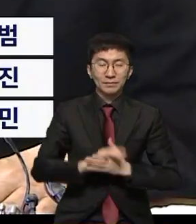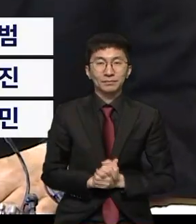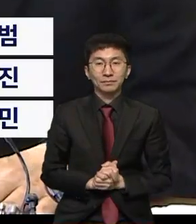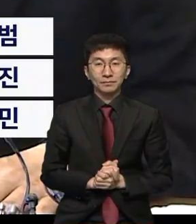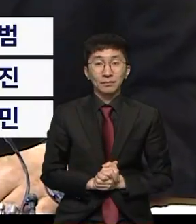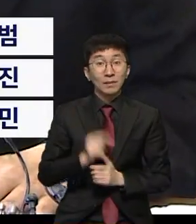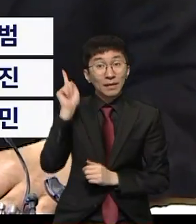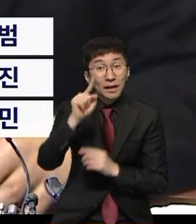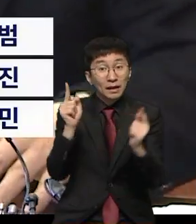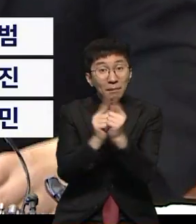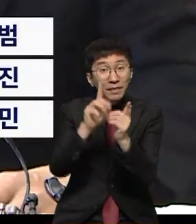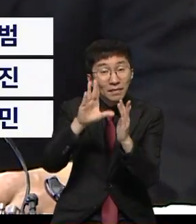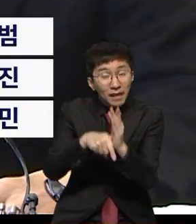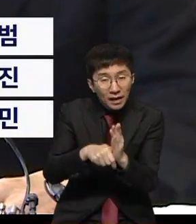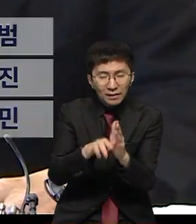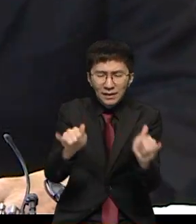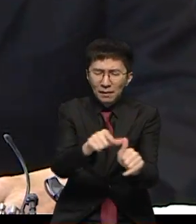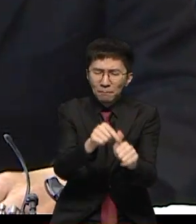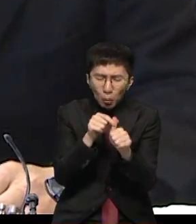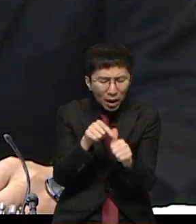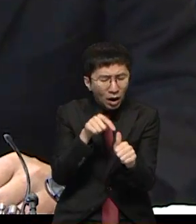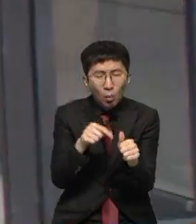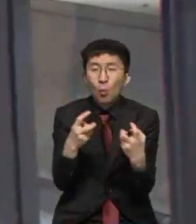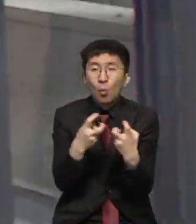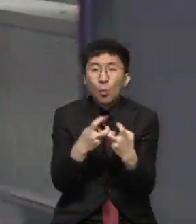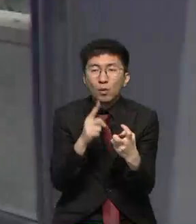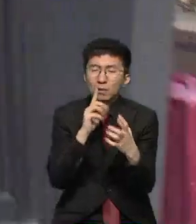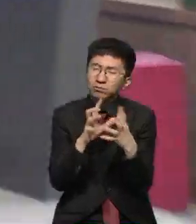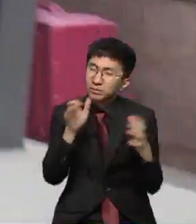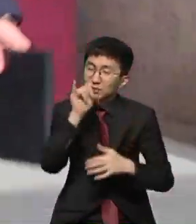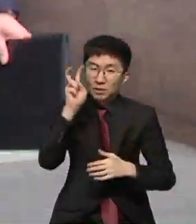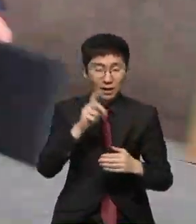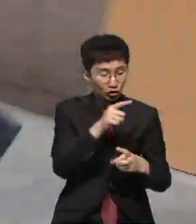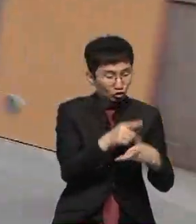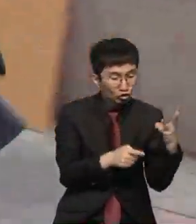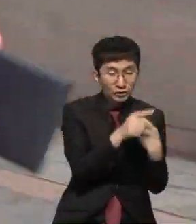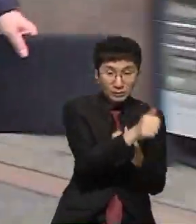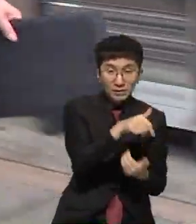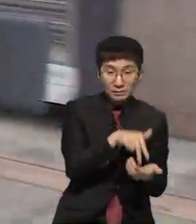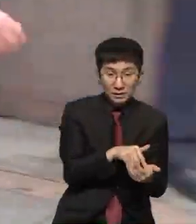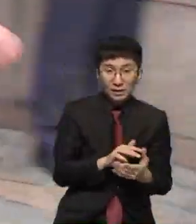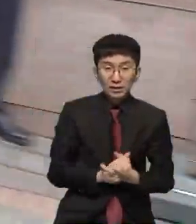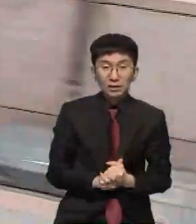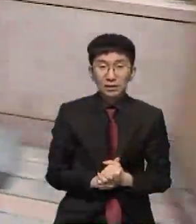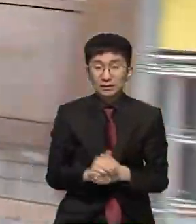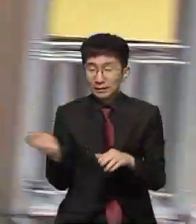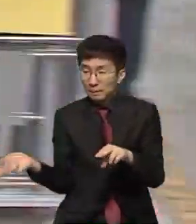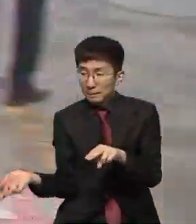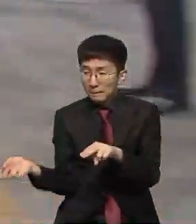내일 회동에서는 인사권 논의도 이루어질 걸로 보입니다. 윤 당선인 측은 임기 말 공기업,